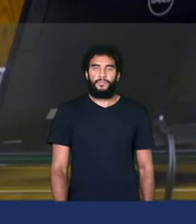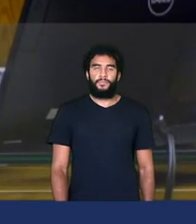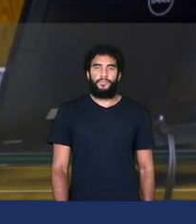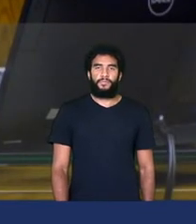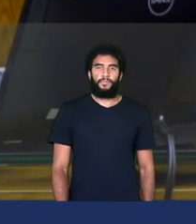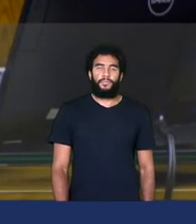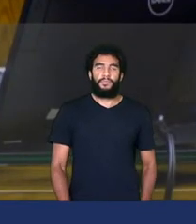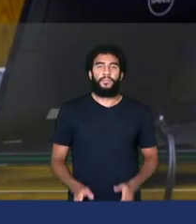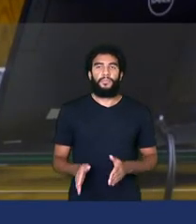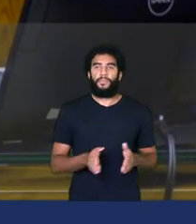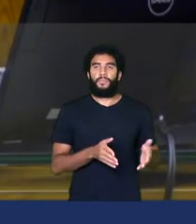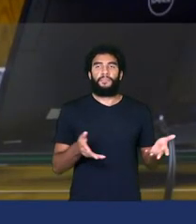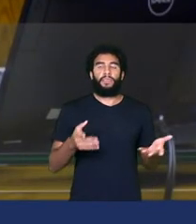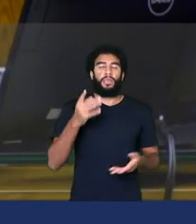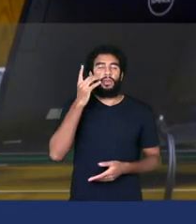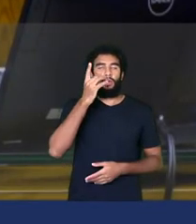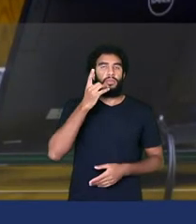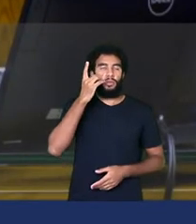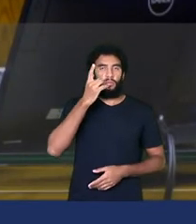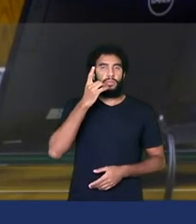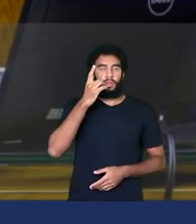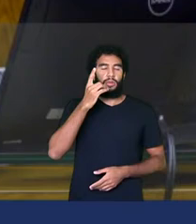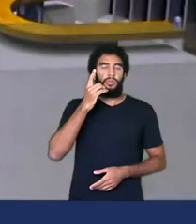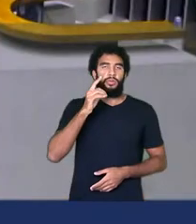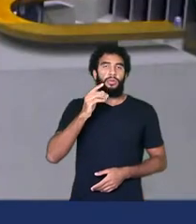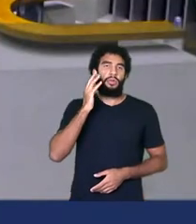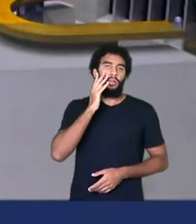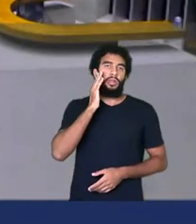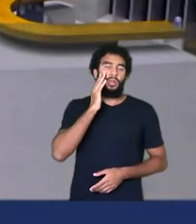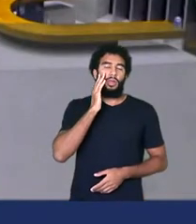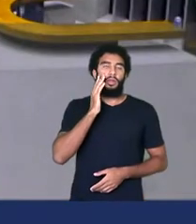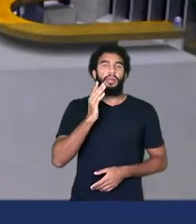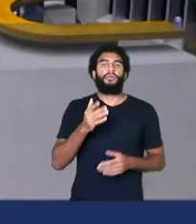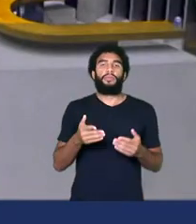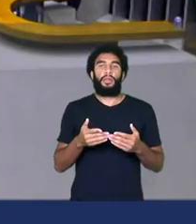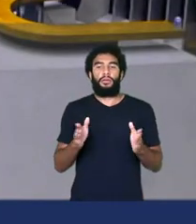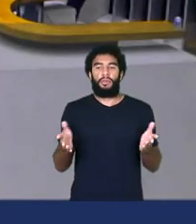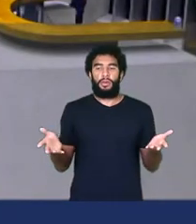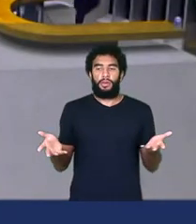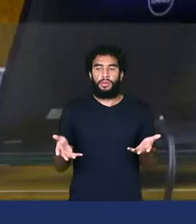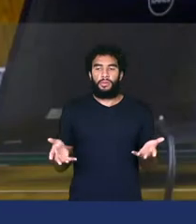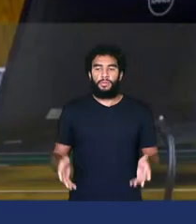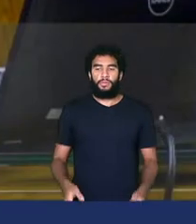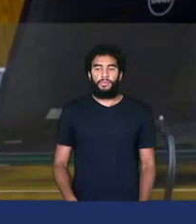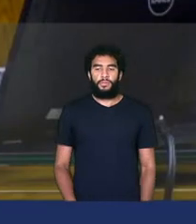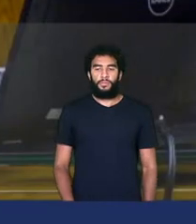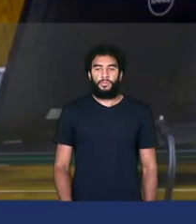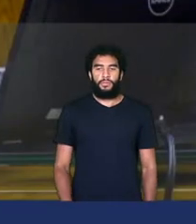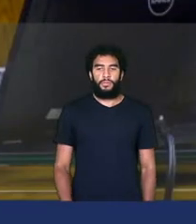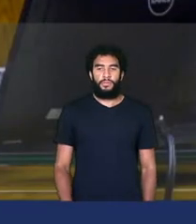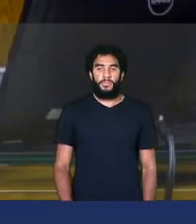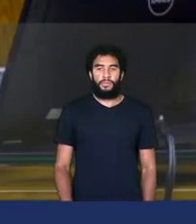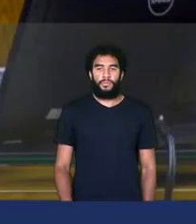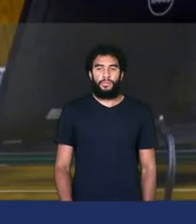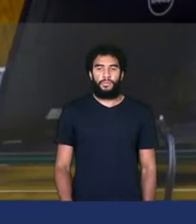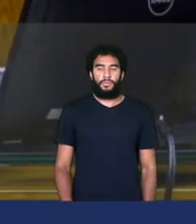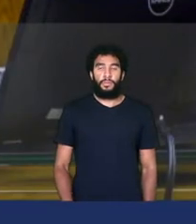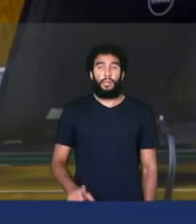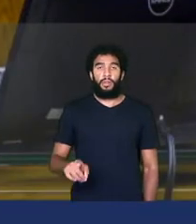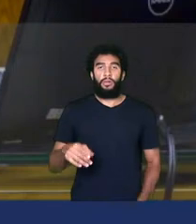MAIS MULHERES NA POLÍTICA. -- [REPÓRTER]: DEPUTADO ARTHUR LIRA, PRESIDENTE DA CASA ASSUME OS TRABALHOS NESSE MOMENTO, E DEVE ABRIR A ORDEM DO DIA.